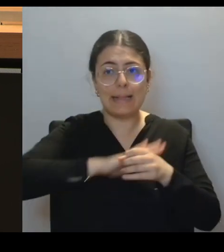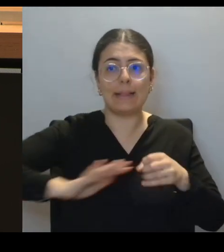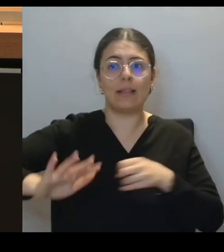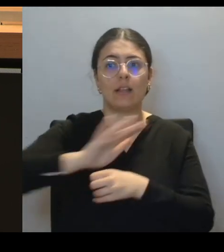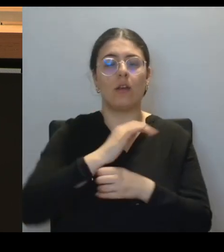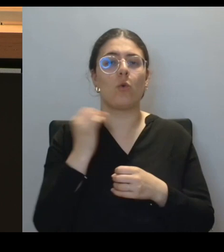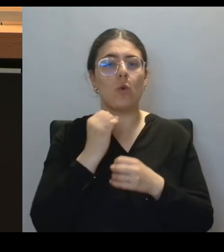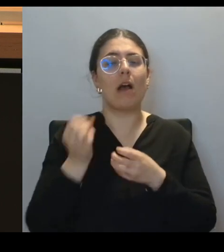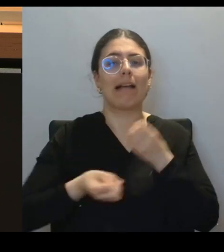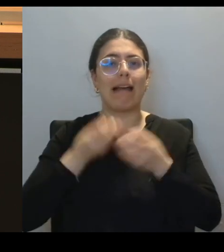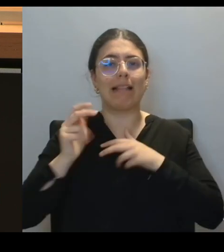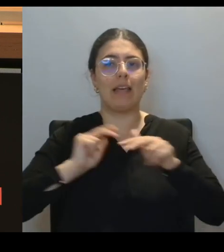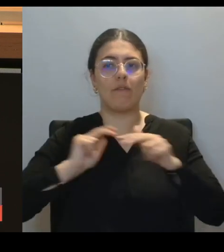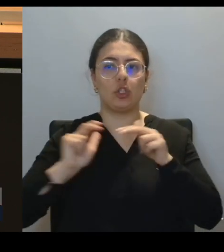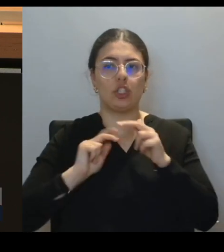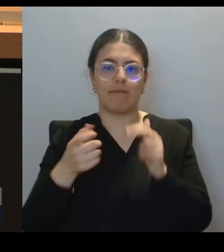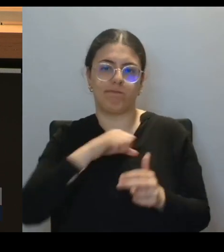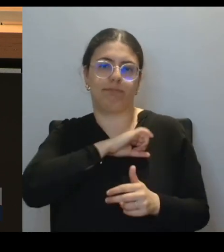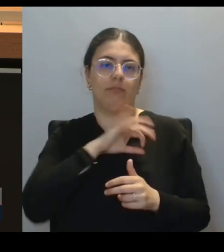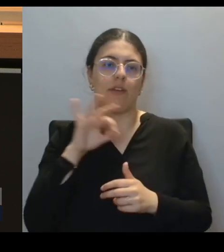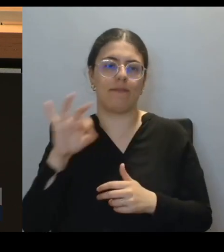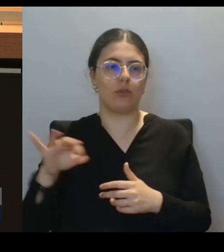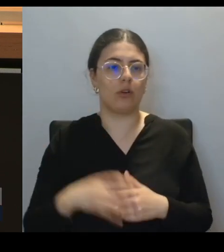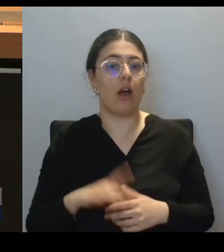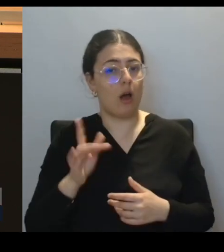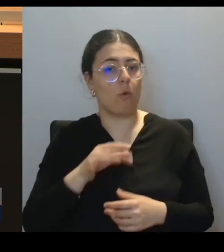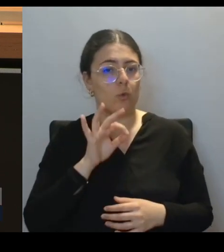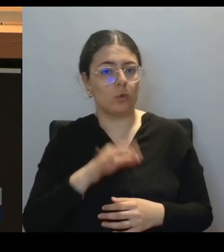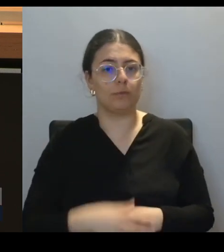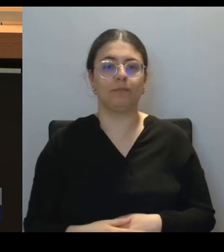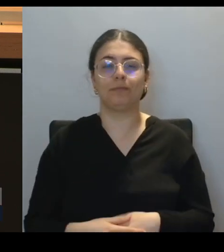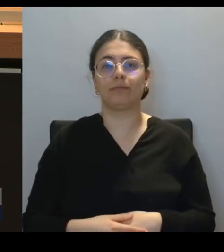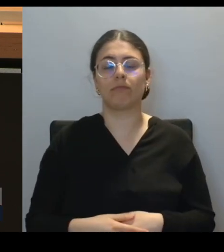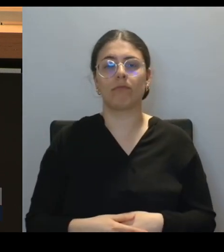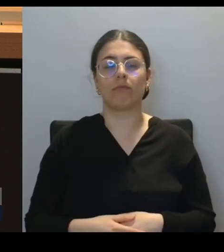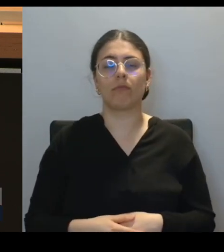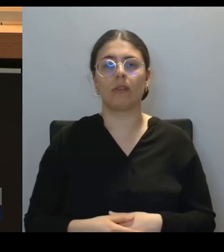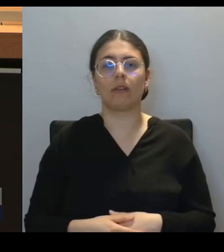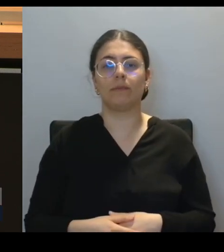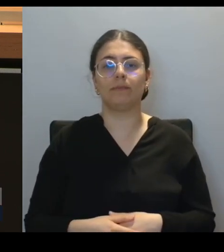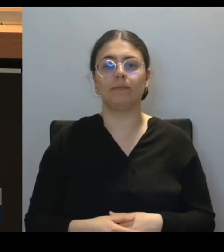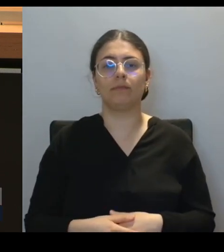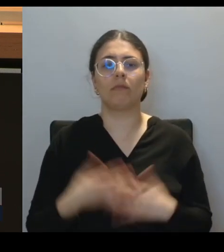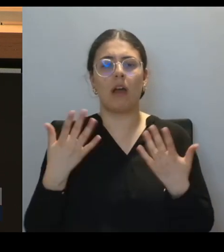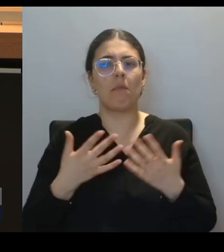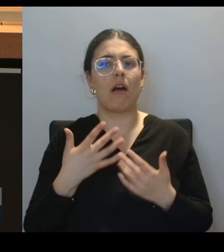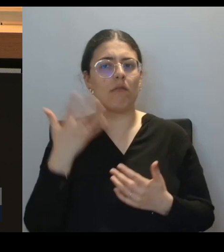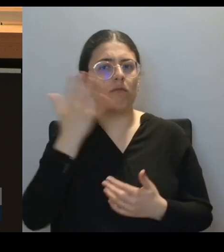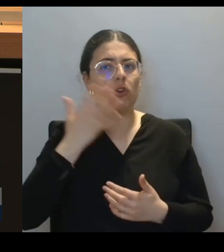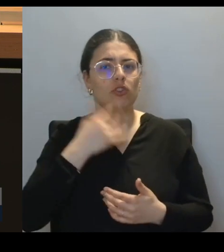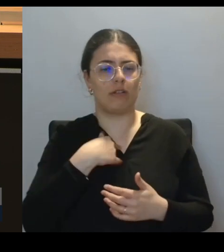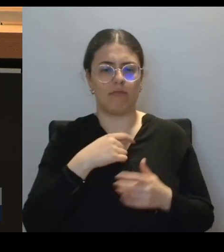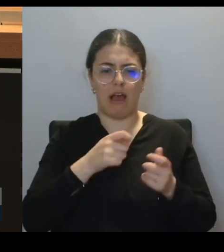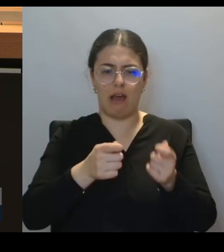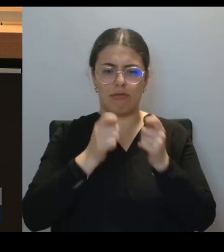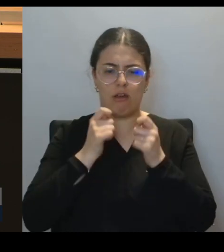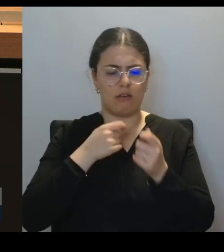Jetzt ist es aber so Hätte ich so einen Antrag schreiben wollen, hätte ich erst mal überlegt Na ja, aber über welche Branchen reden wir? Was brauchen diese Branchen?